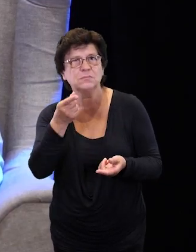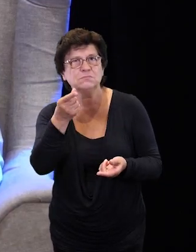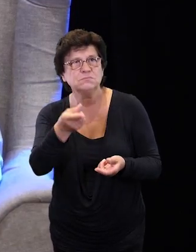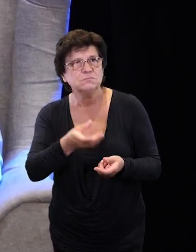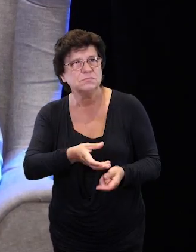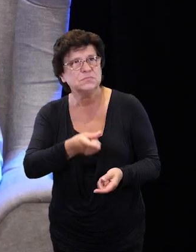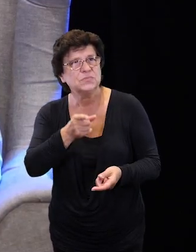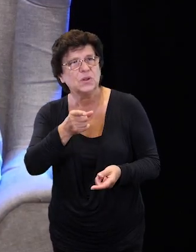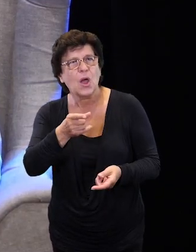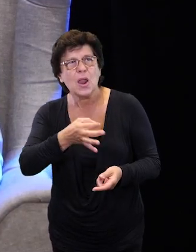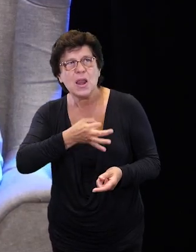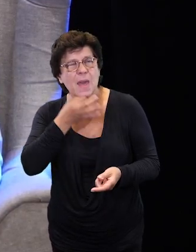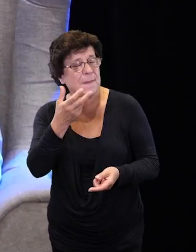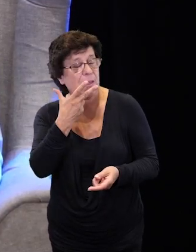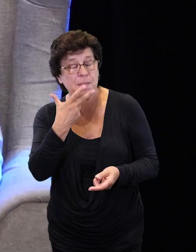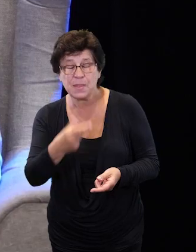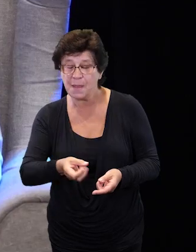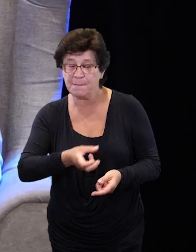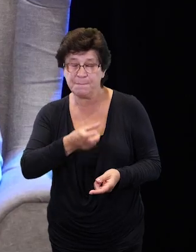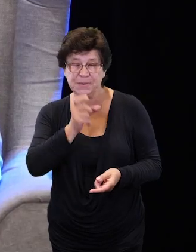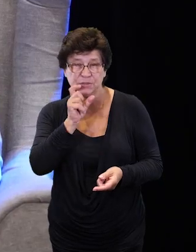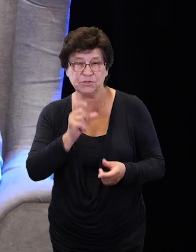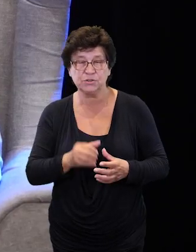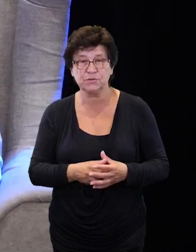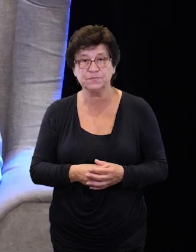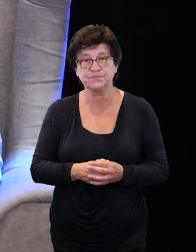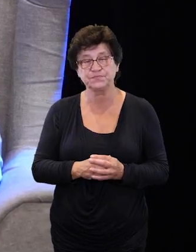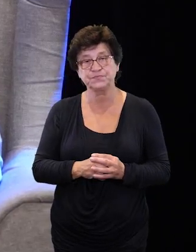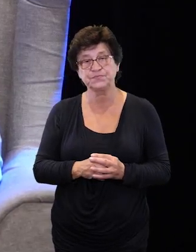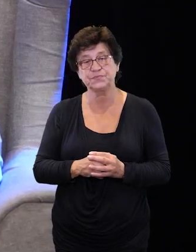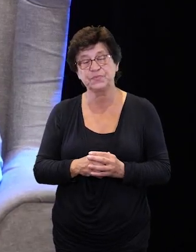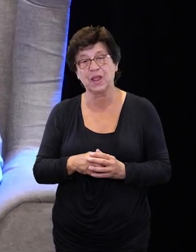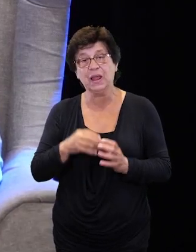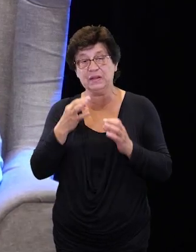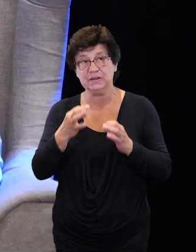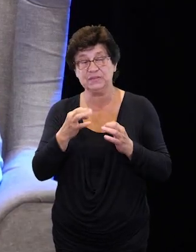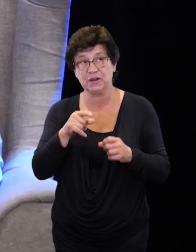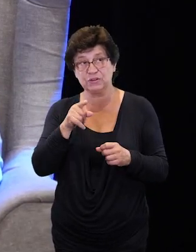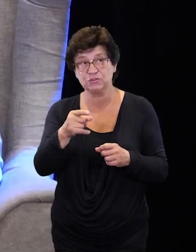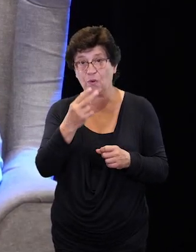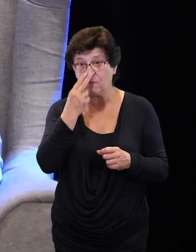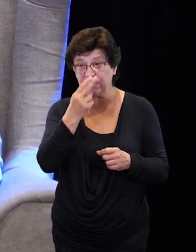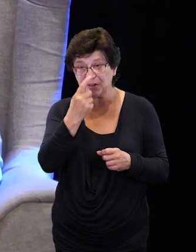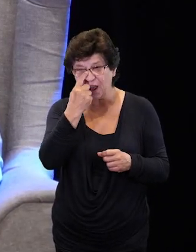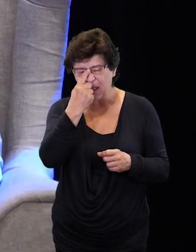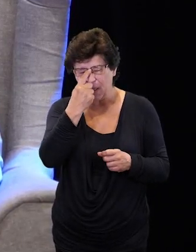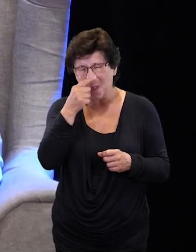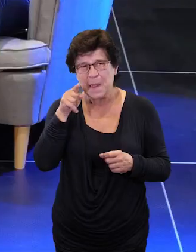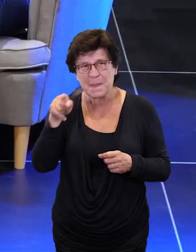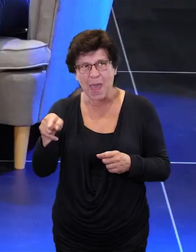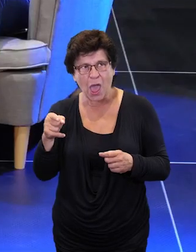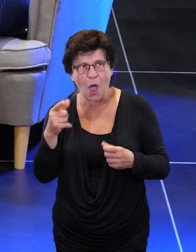Więc cieszę się, że ten trend został zauważony gdzieś i że te osoby, które promują te negatywne postawy,